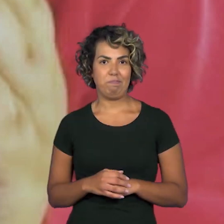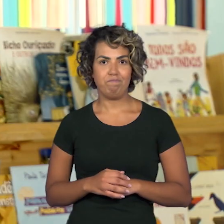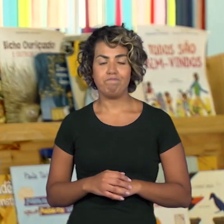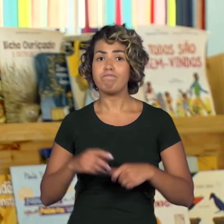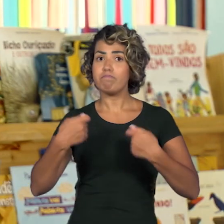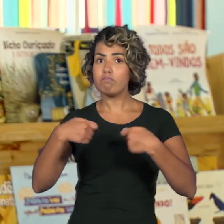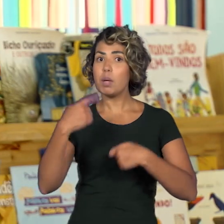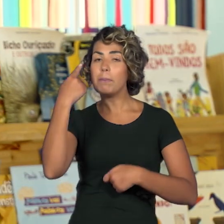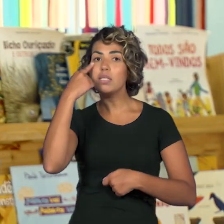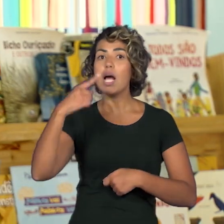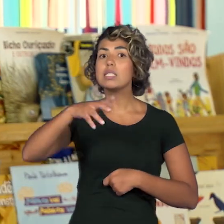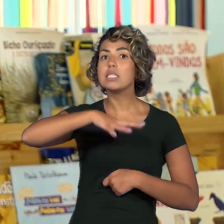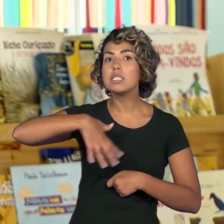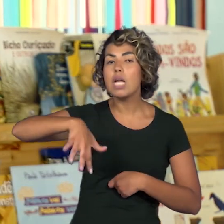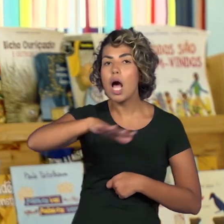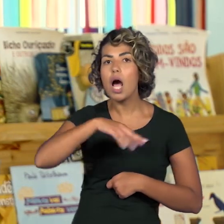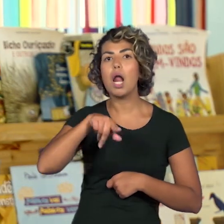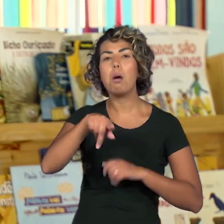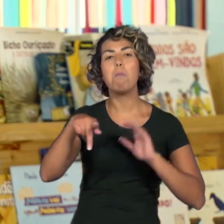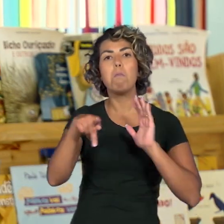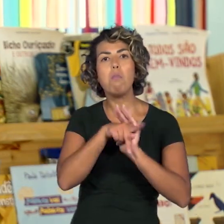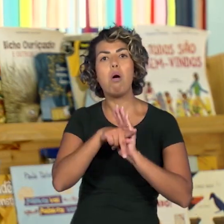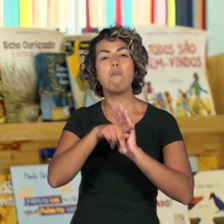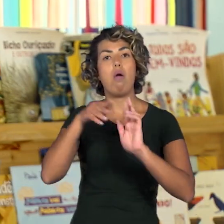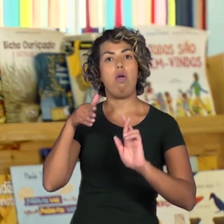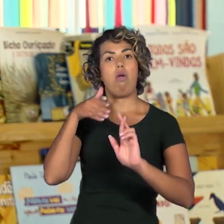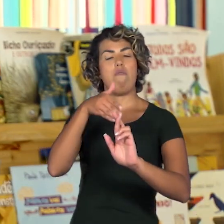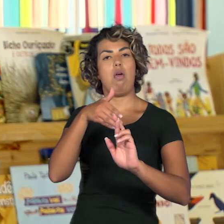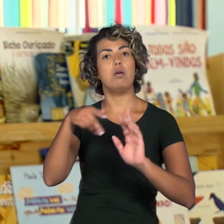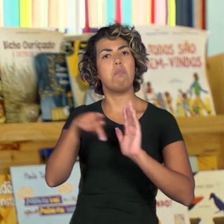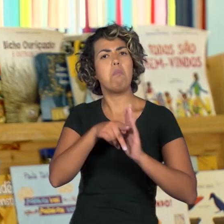PENSAR NA SALA DE REFERÊNCIA, PARA BEBÊS E CRIANÇAS